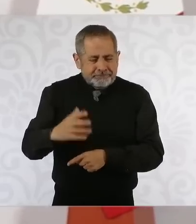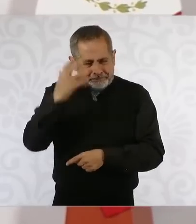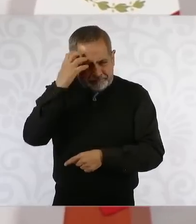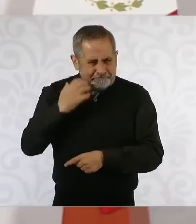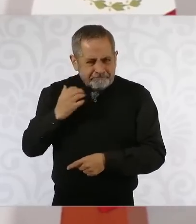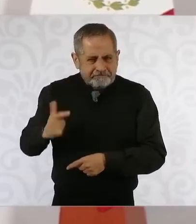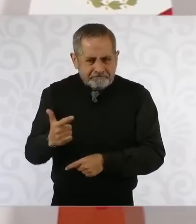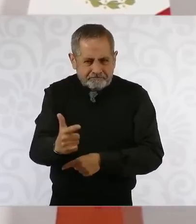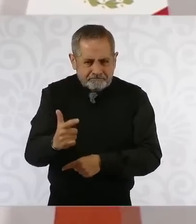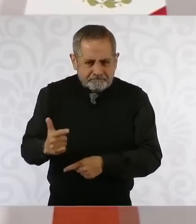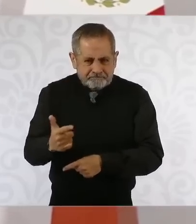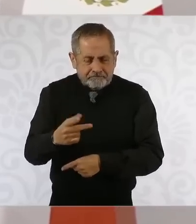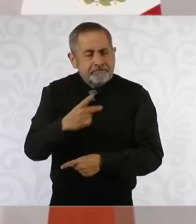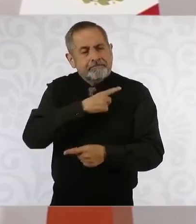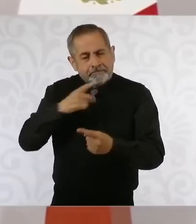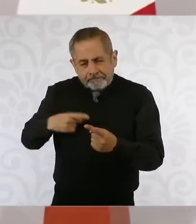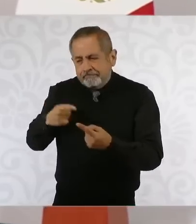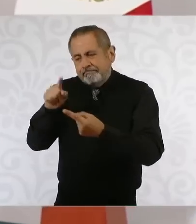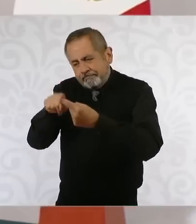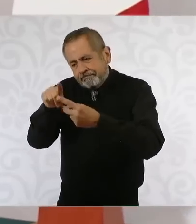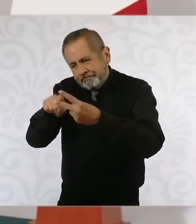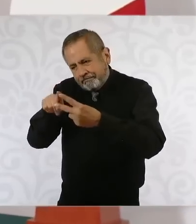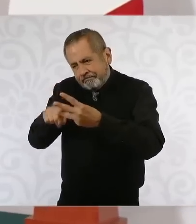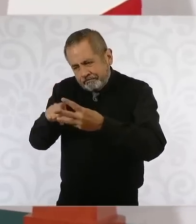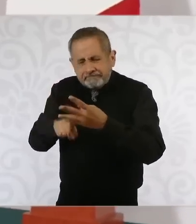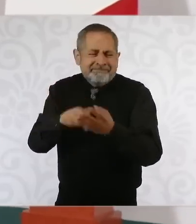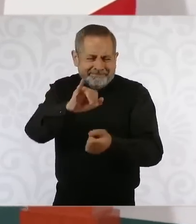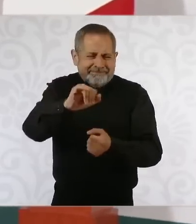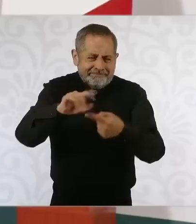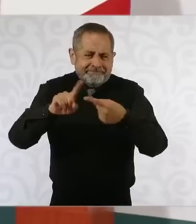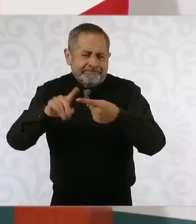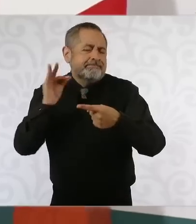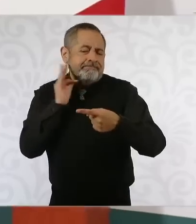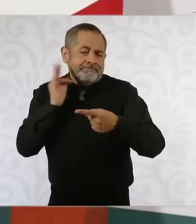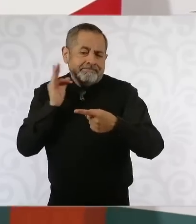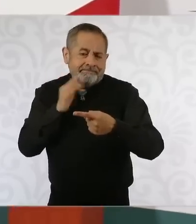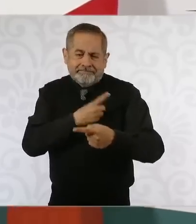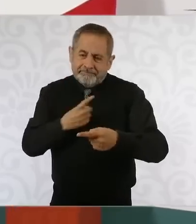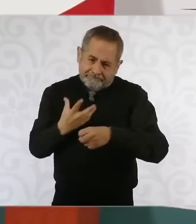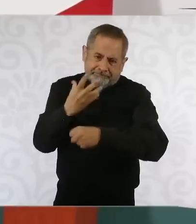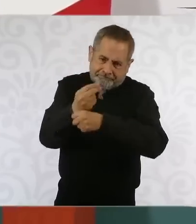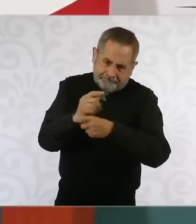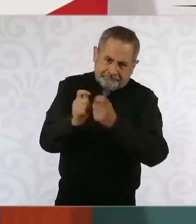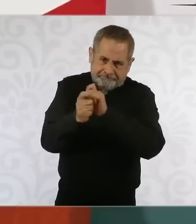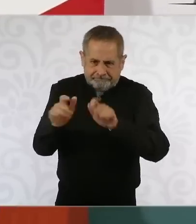distintas perspectivas s desde la fiscalía la secretaría de seguridad del estado y la